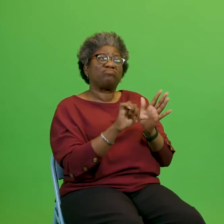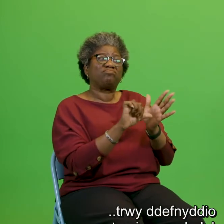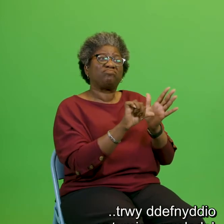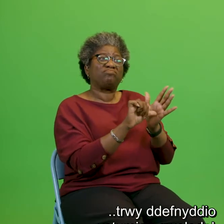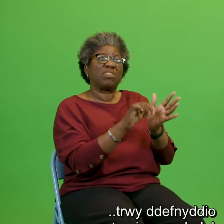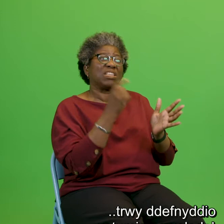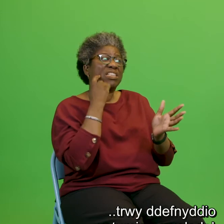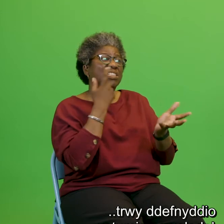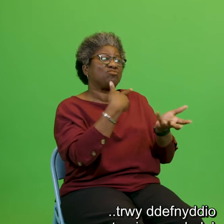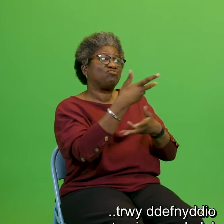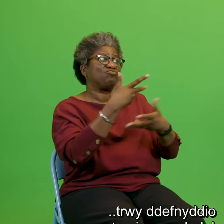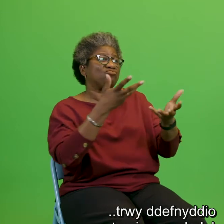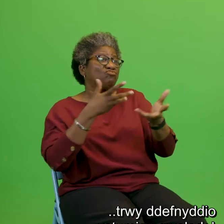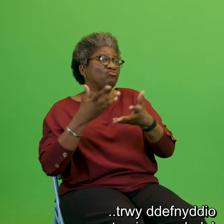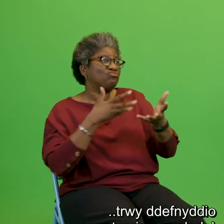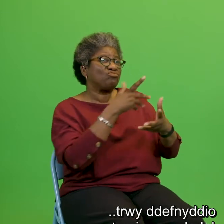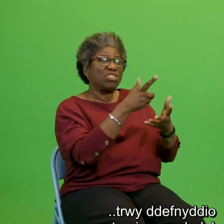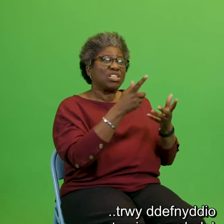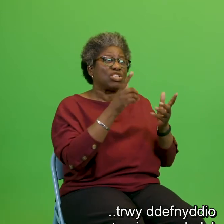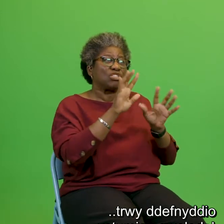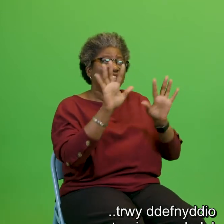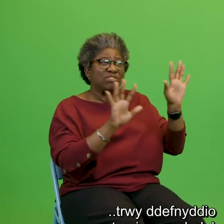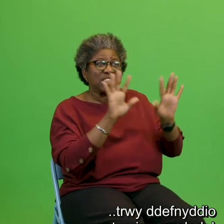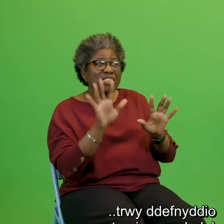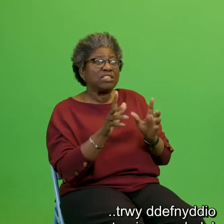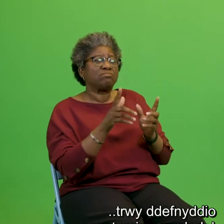..trwy ddefnyddio ystumiau gweledol...